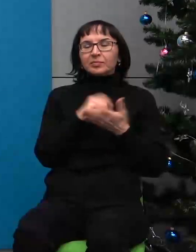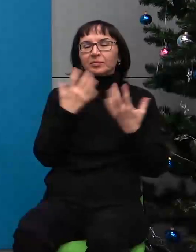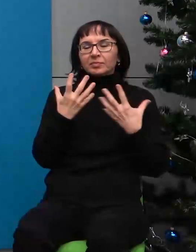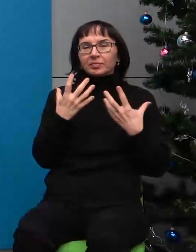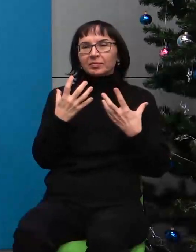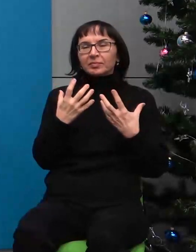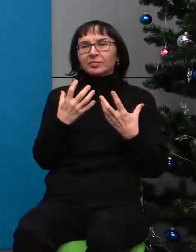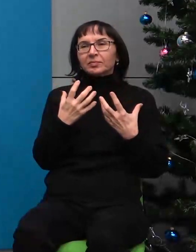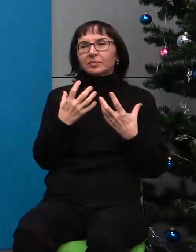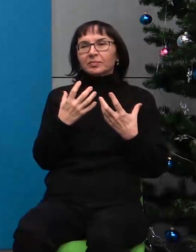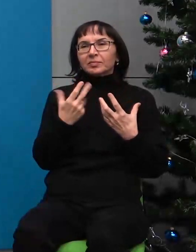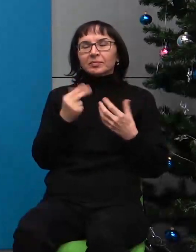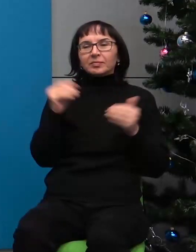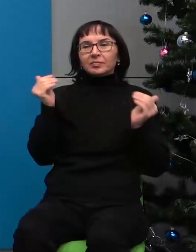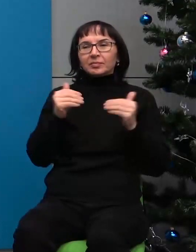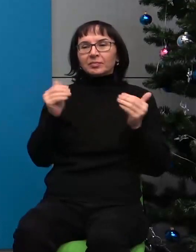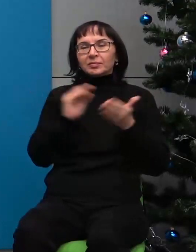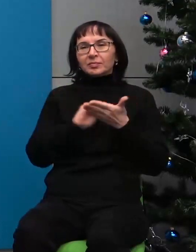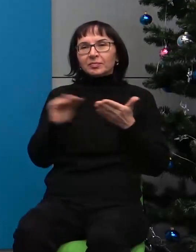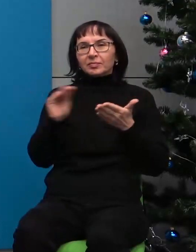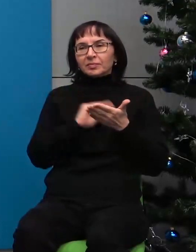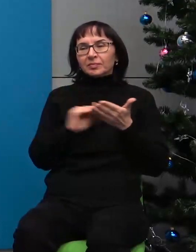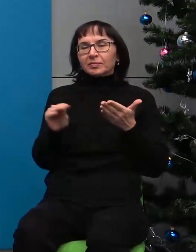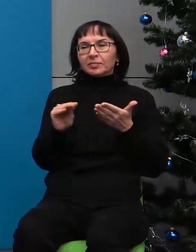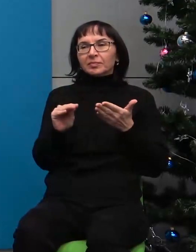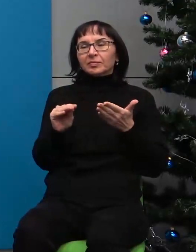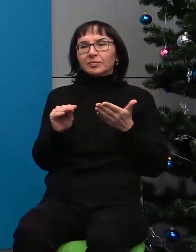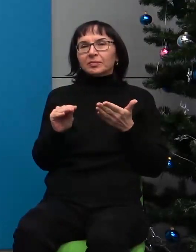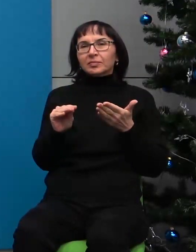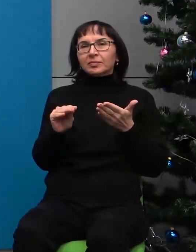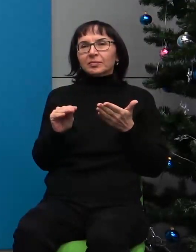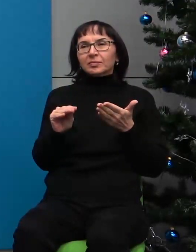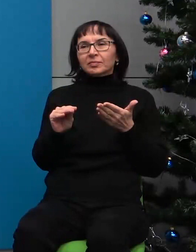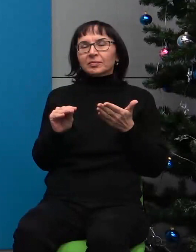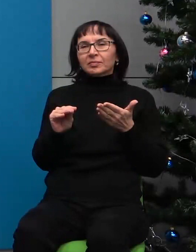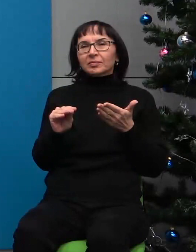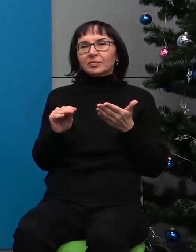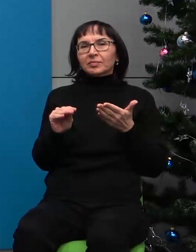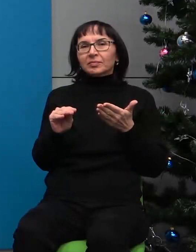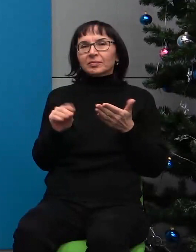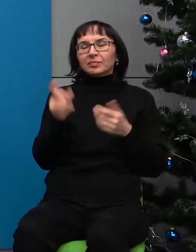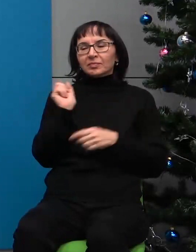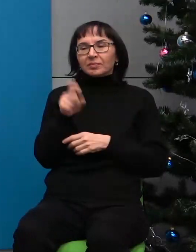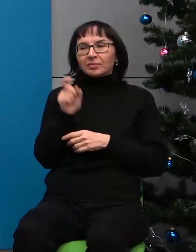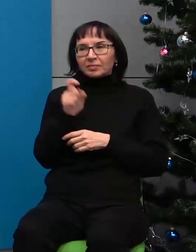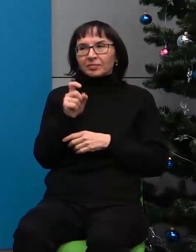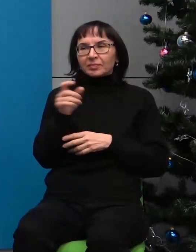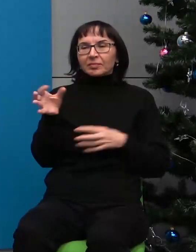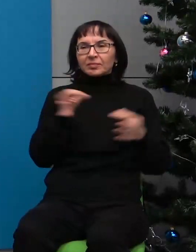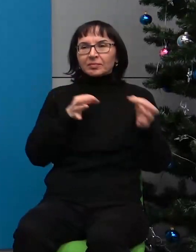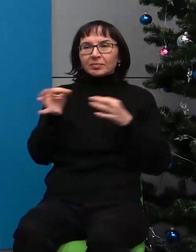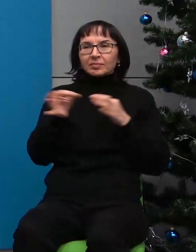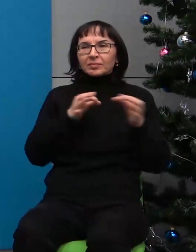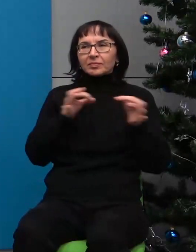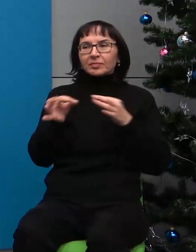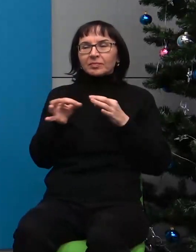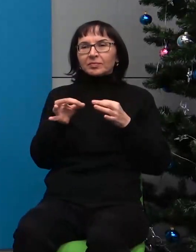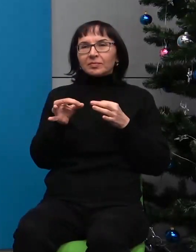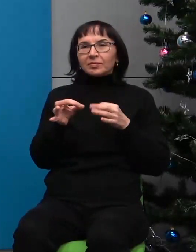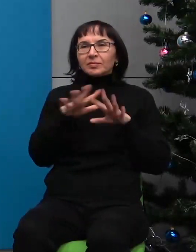ale nie mogę tego napisać z pół palca. Po prostu taka historia. Ja i tak tam dużo rzeczy,